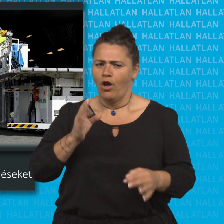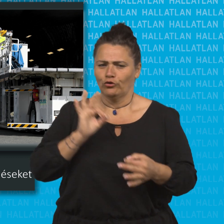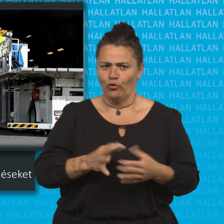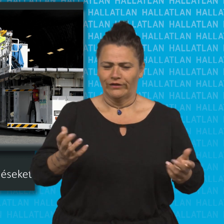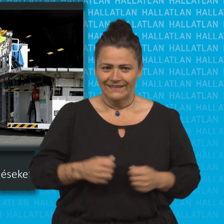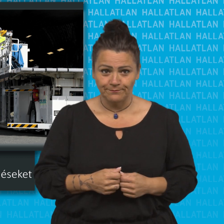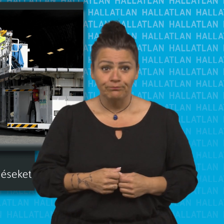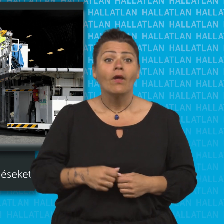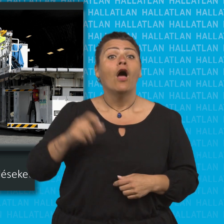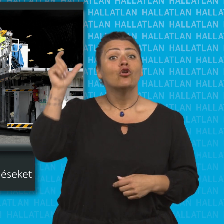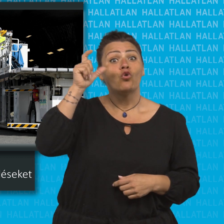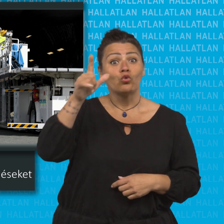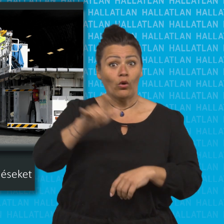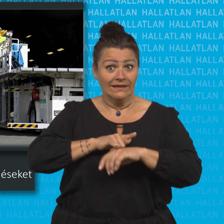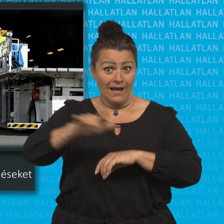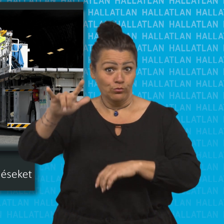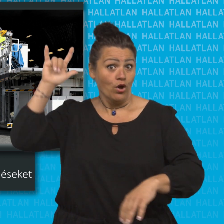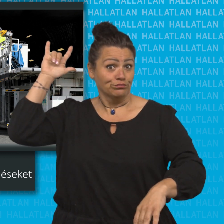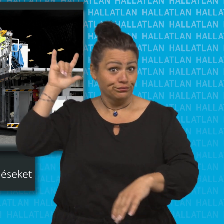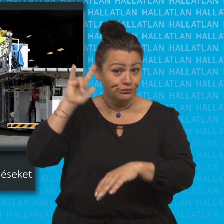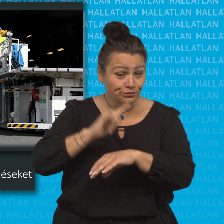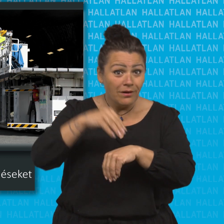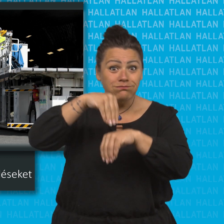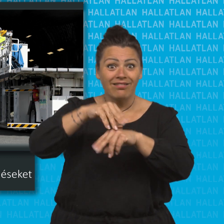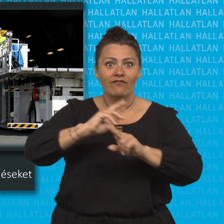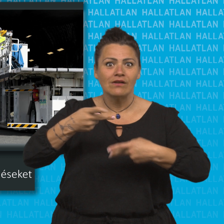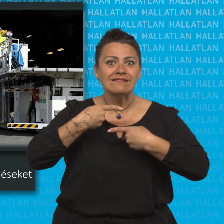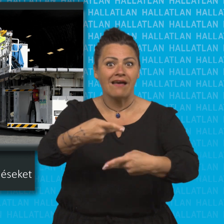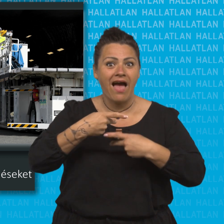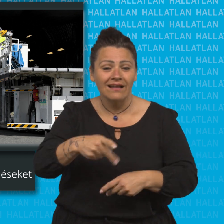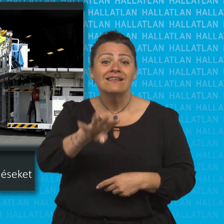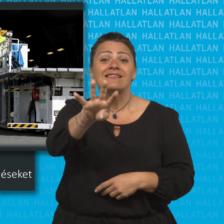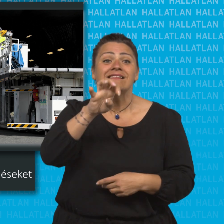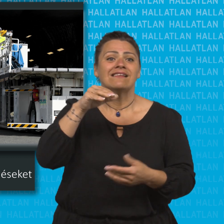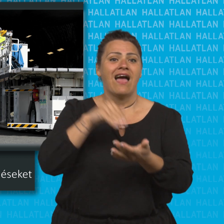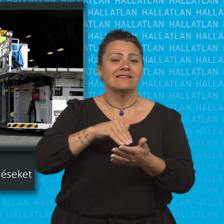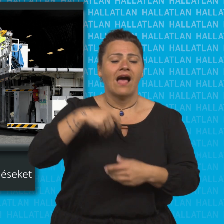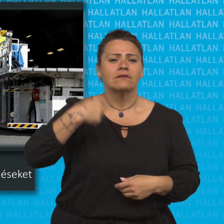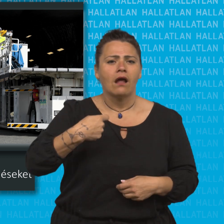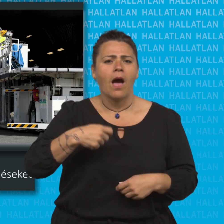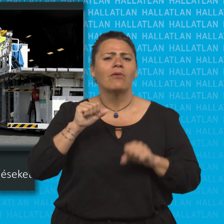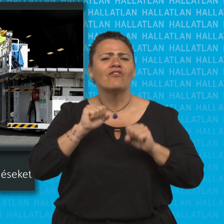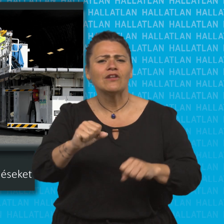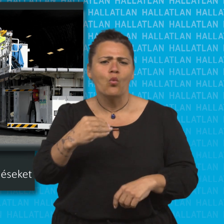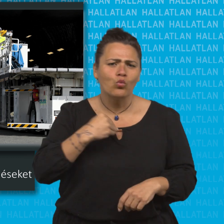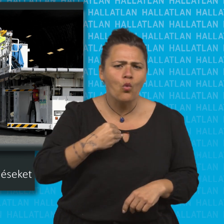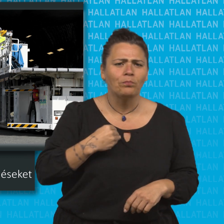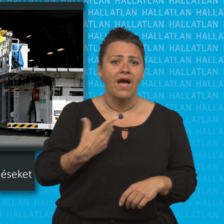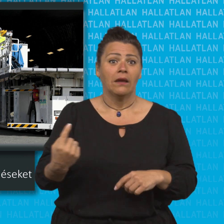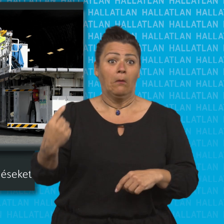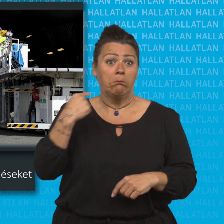400 ezer védőköpeny érkezett a török repülőgépeken,